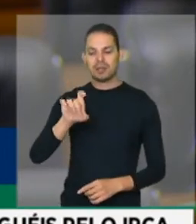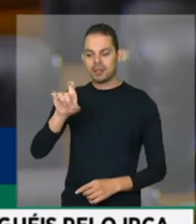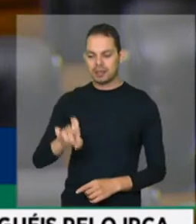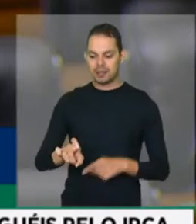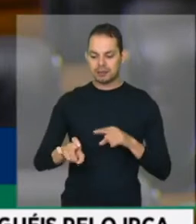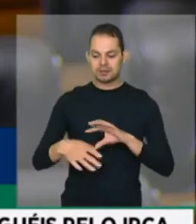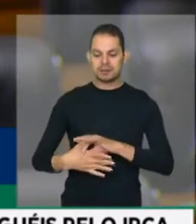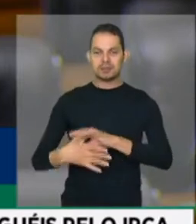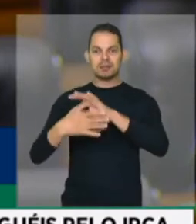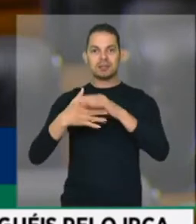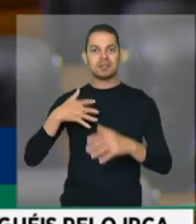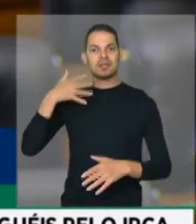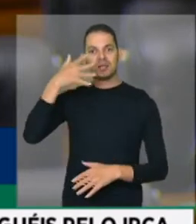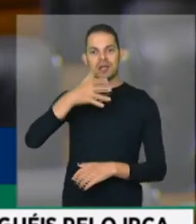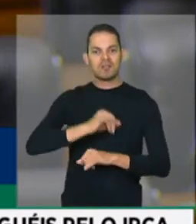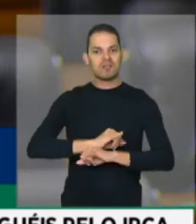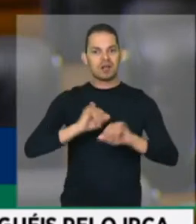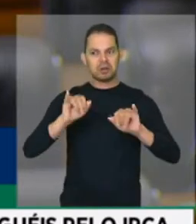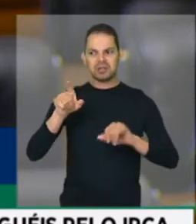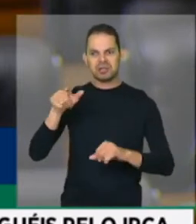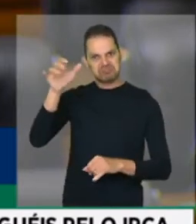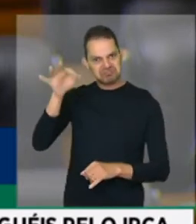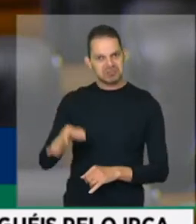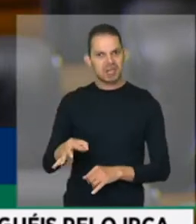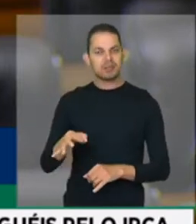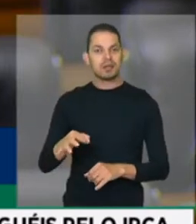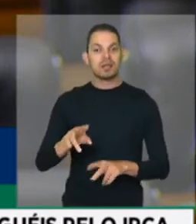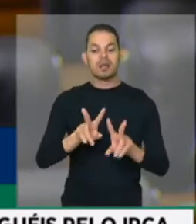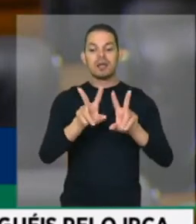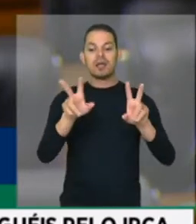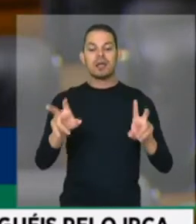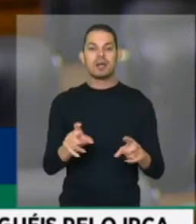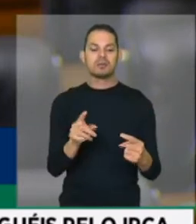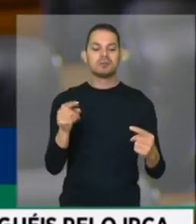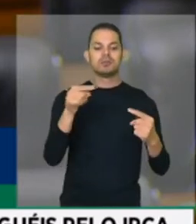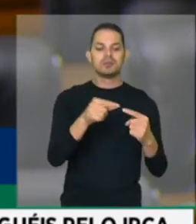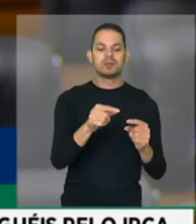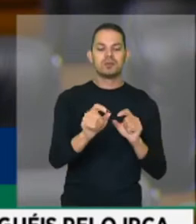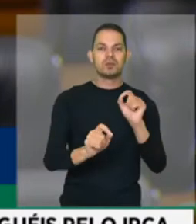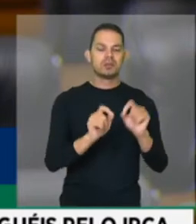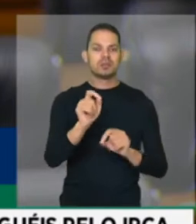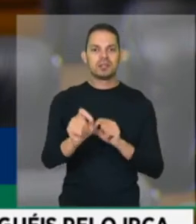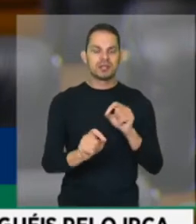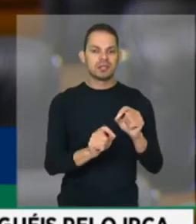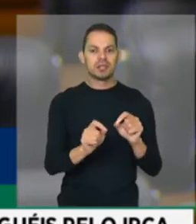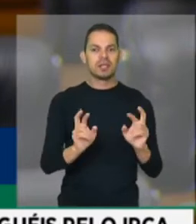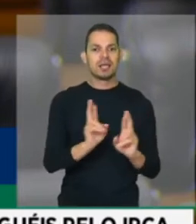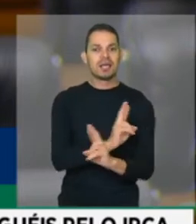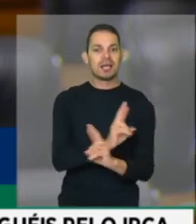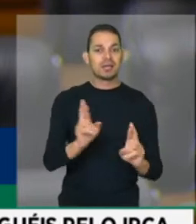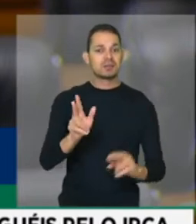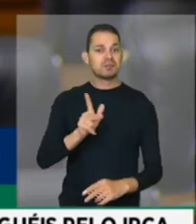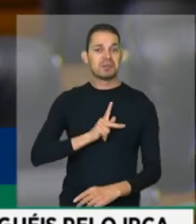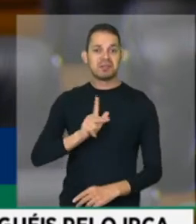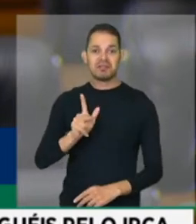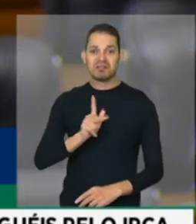DISSE... DISSE COM RAZÃO... É UMA MATÉRIA QUE DIZ RESPEITO A REVELAÇÕES